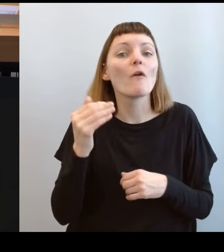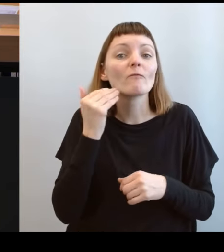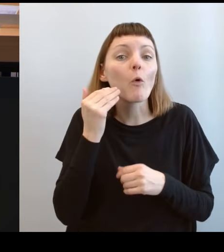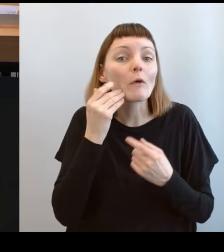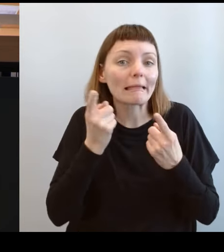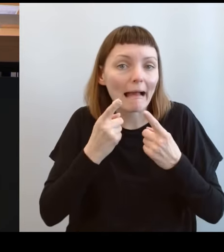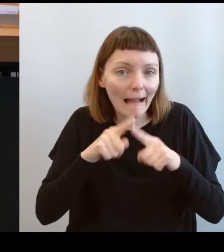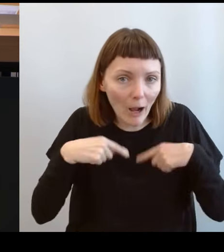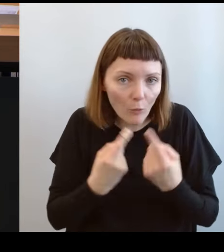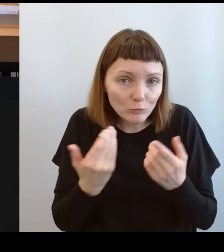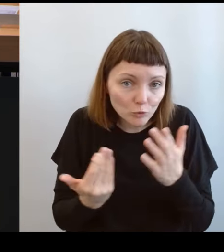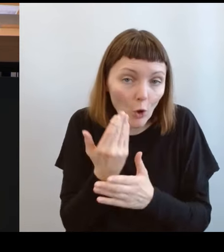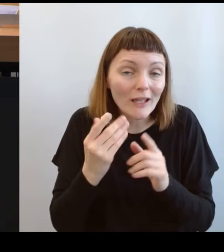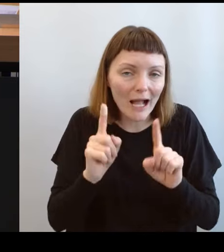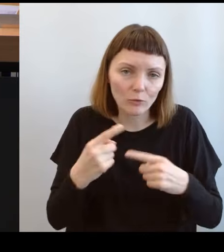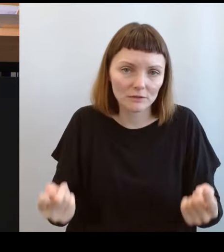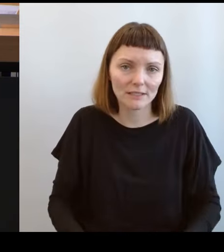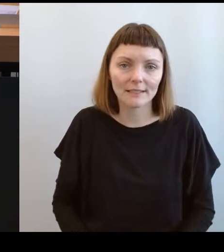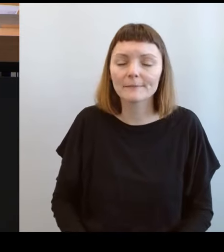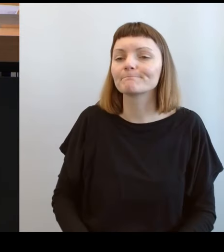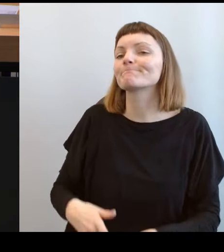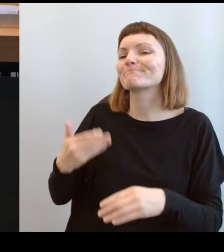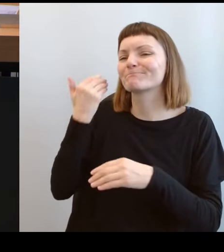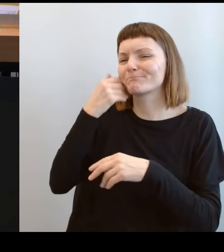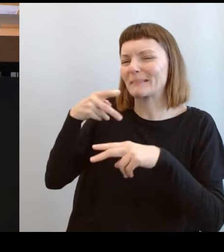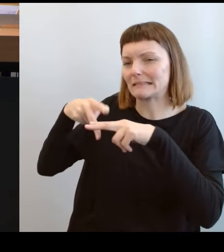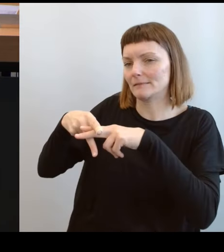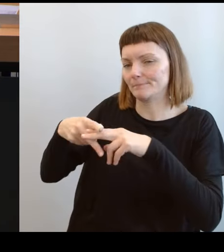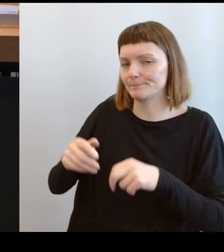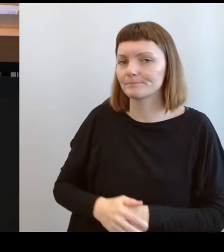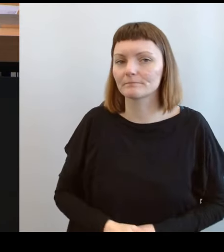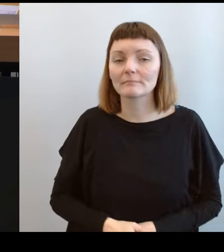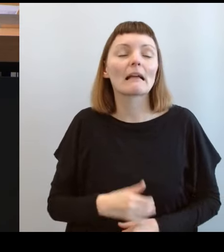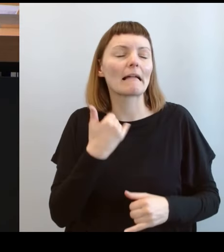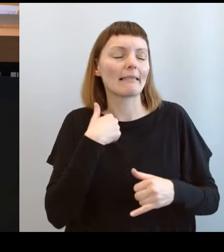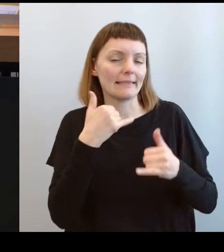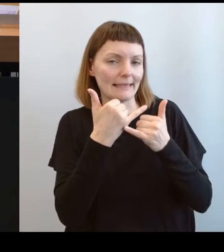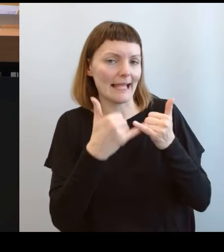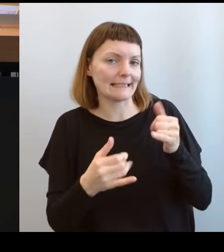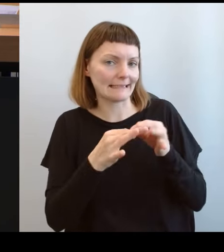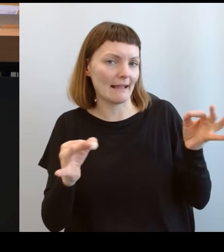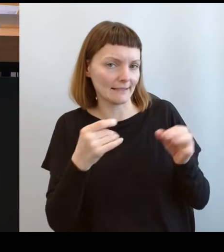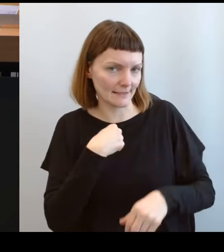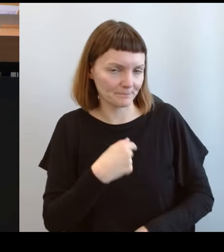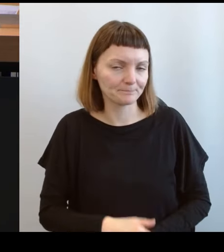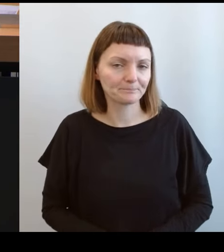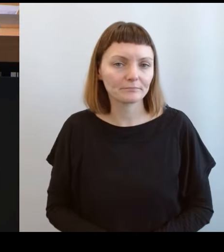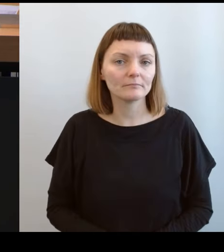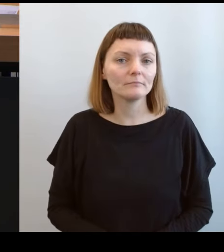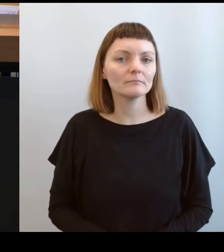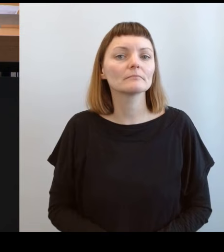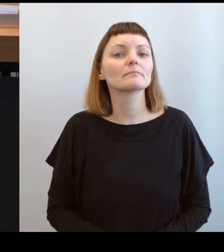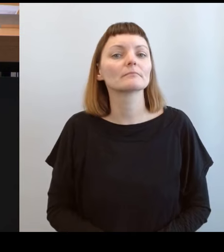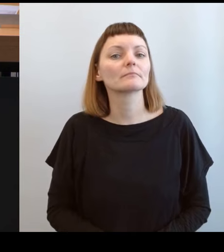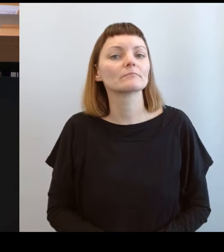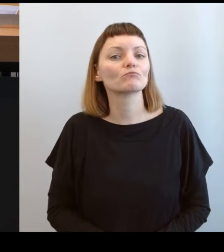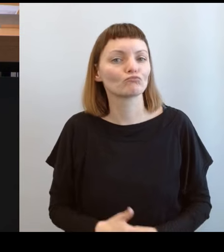(Rednerwechsel) Ich war gerade beim letzten Satz, Herr Präsident, und deshalb habe ich relativ wenig Vertrauen in diese Ankündigung,